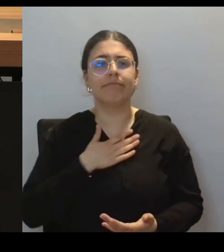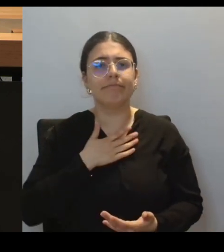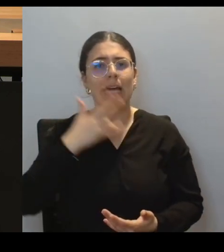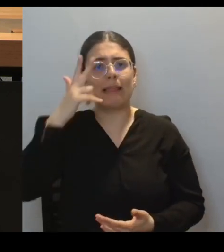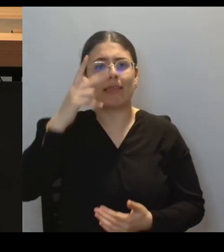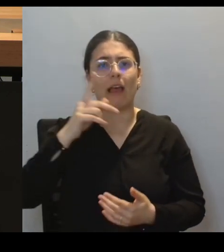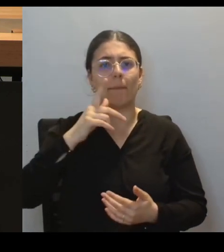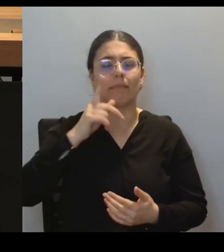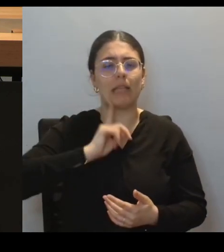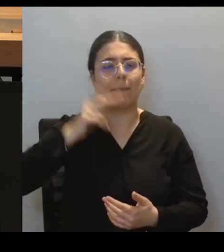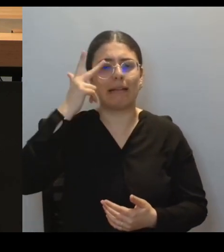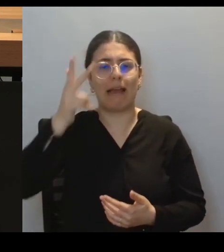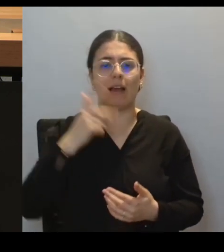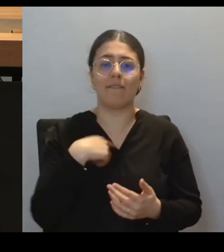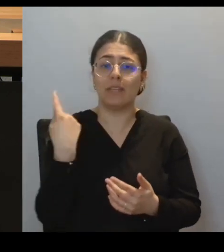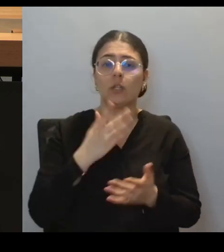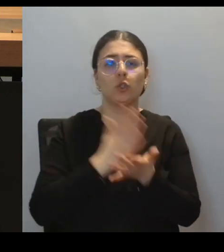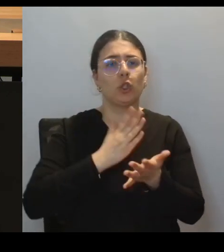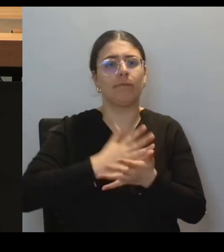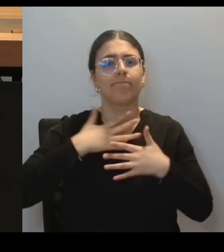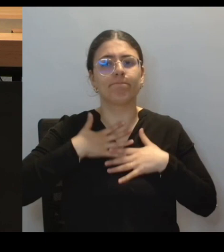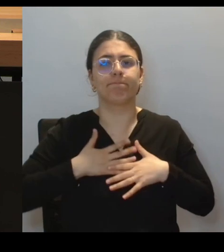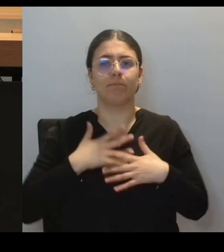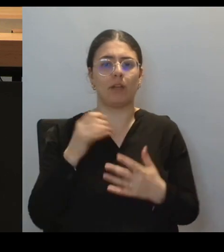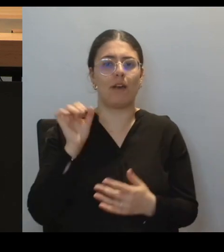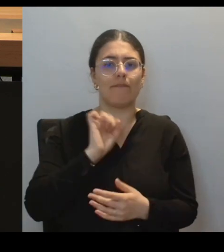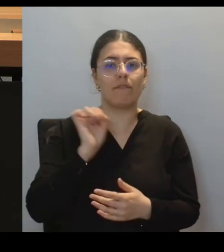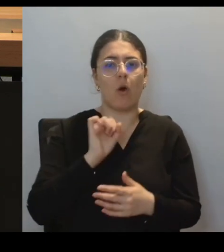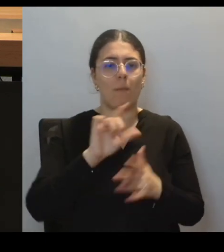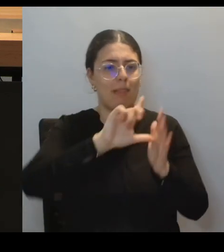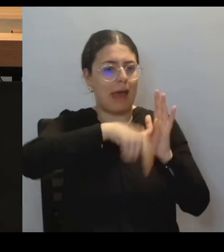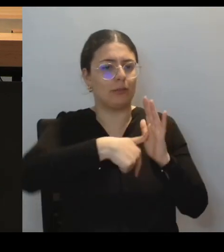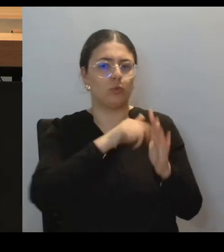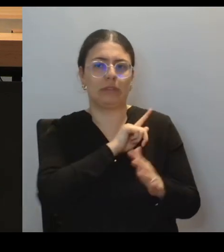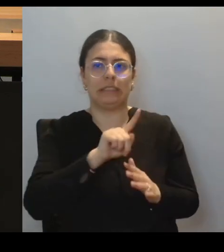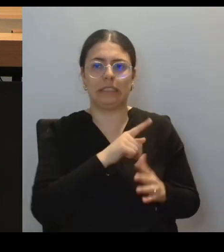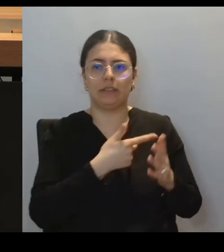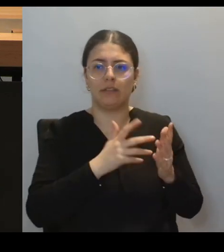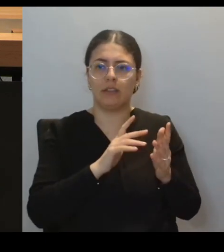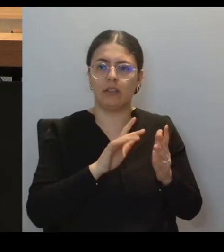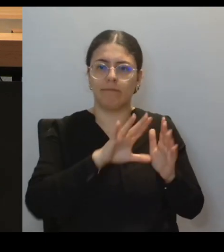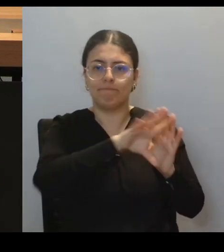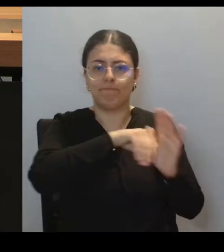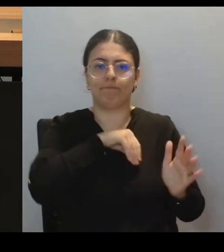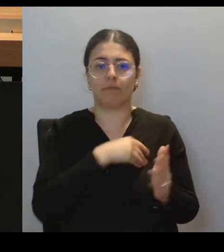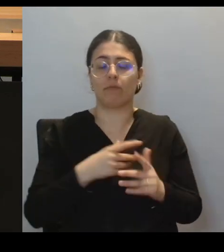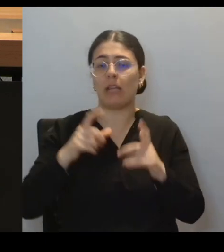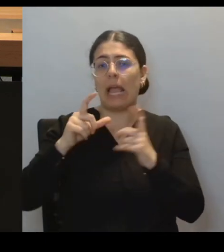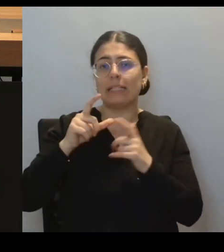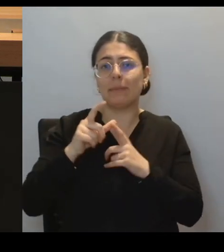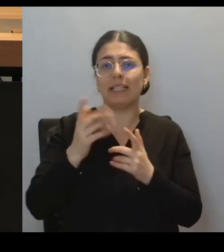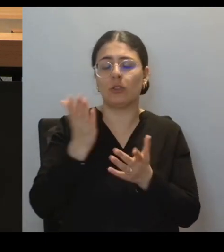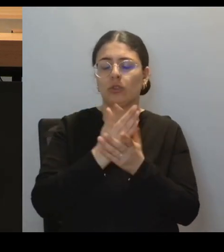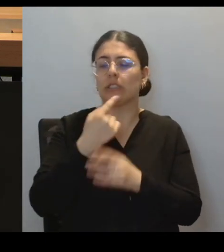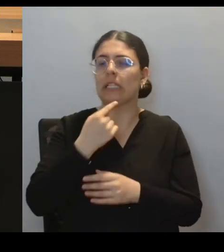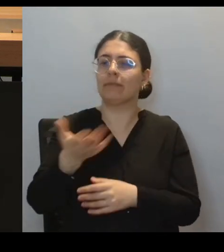nicht in Anspruch nehmen. Und die SPD sagte schon vor 20 Jahren, das Thema verdeckte Armut sei hinlänglich bekannt